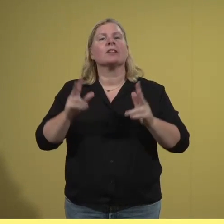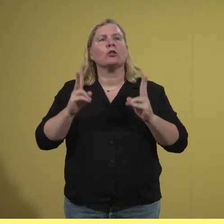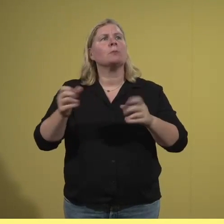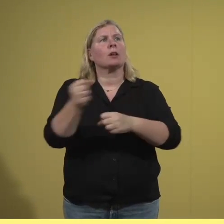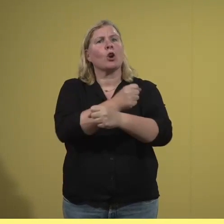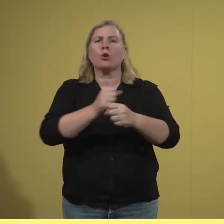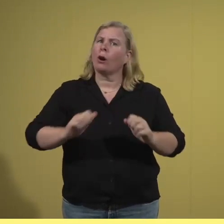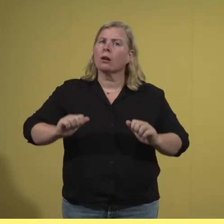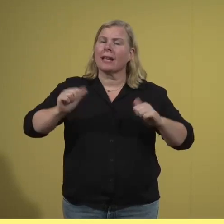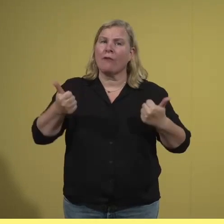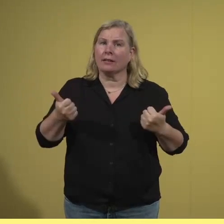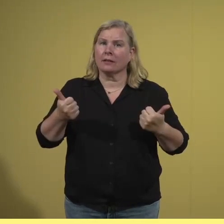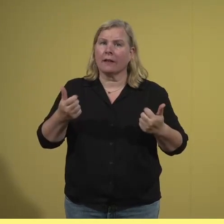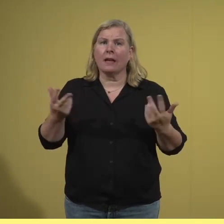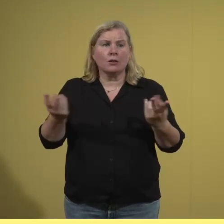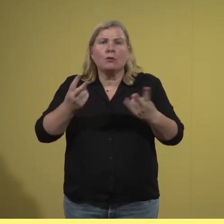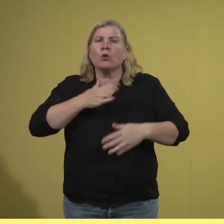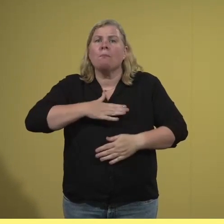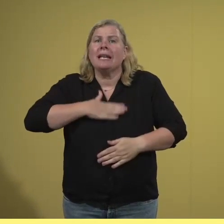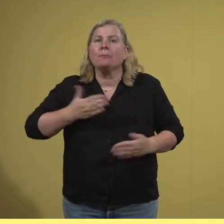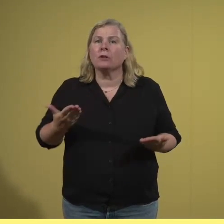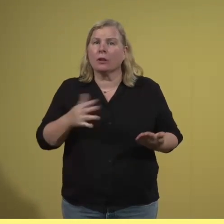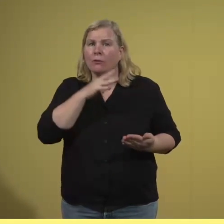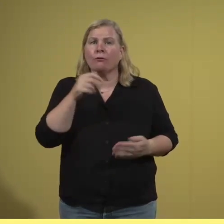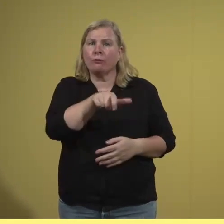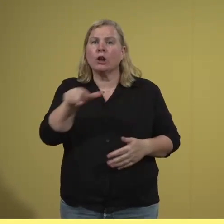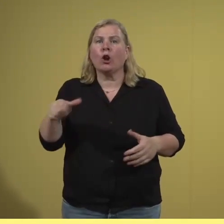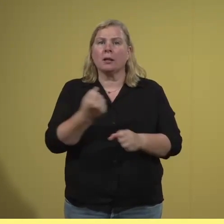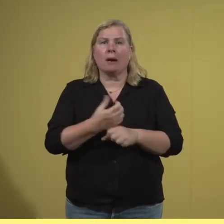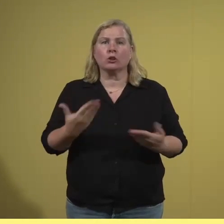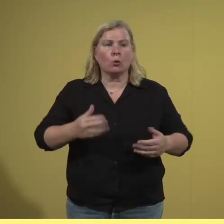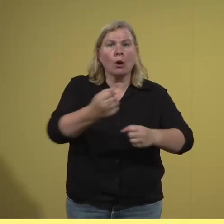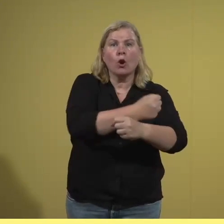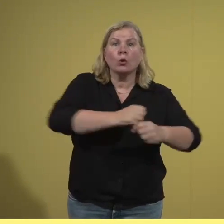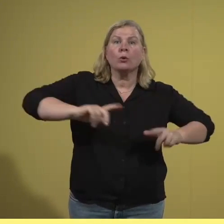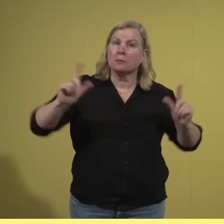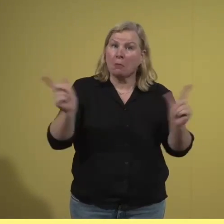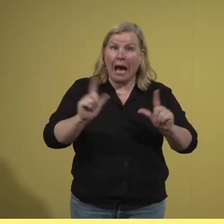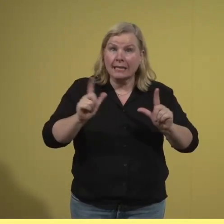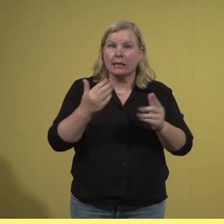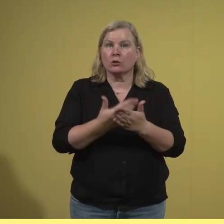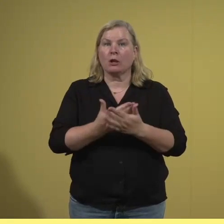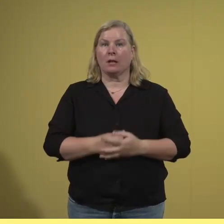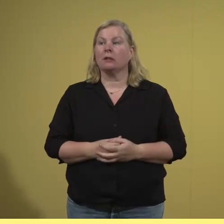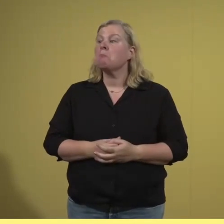Kochevents- Ich glaube, das ist doch auch sehr beliebt. So, dieses, Küchenpartys. Total.